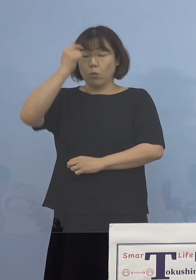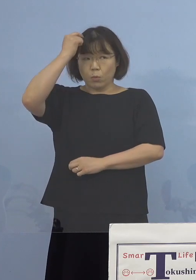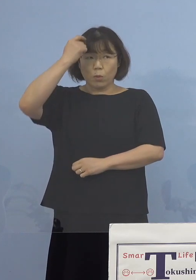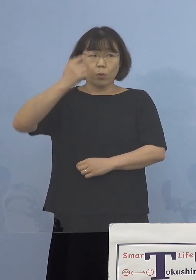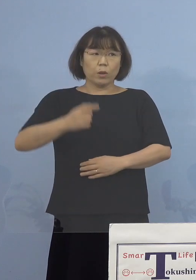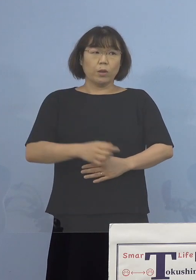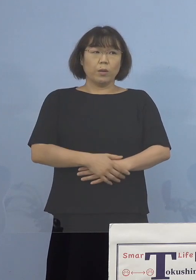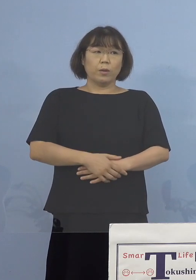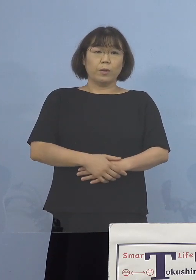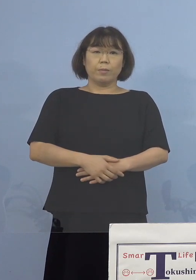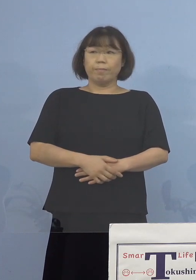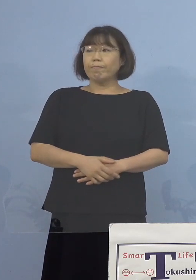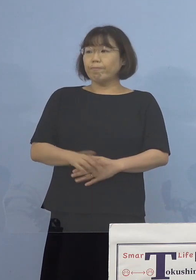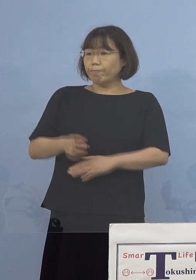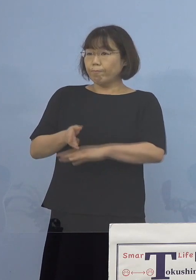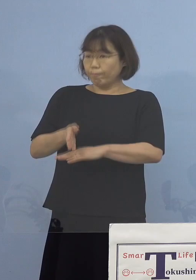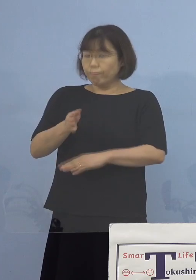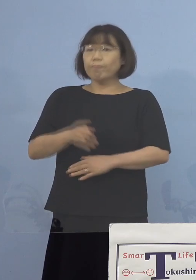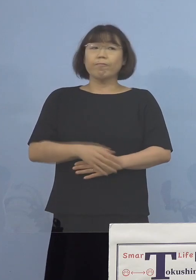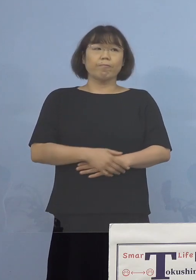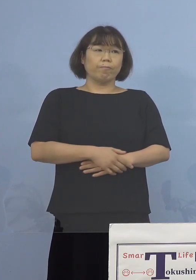（保健福祉部長） はい、ありがとうございます